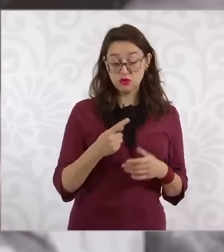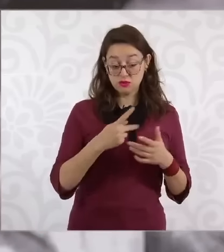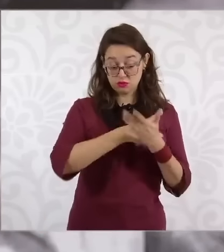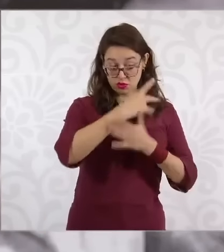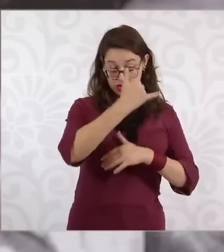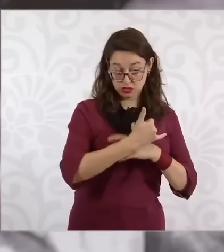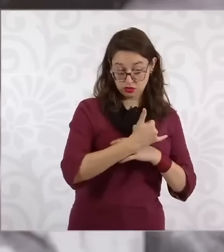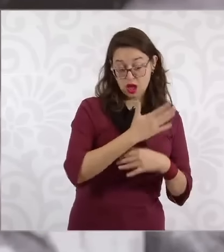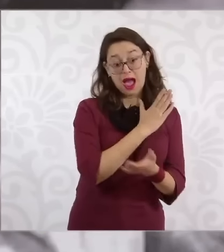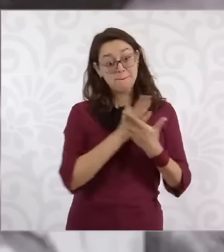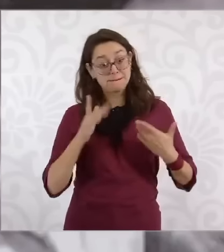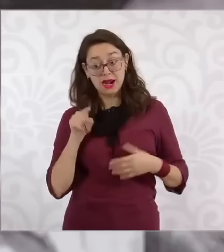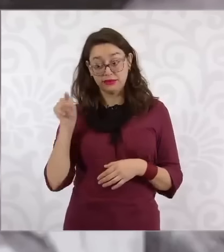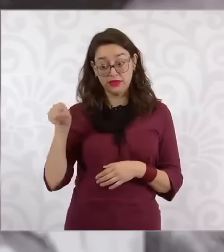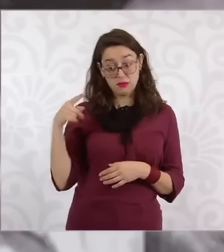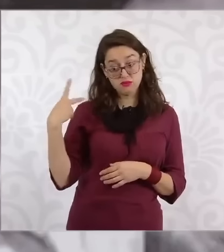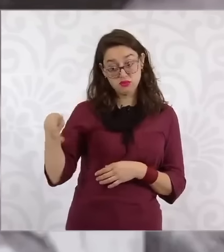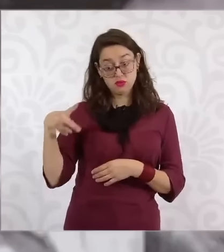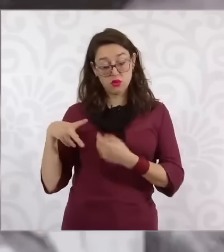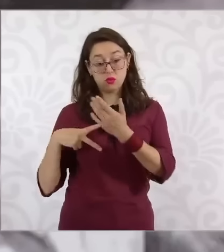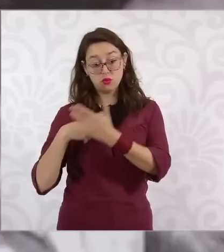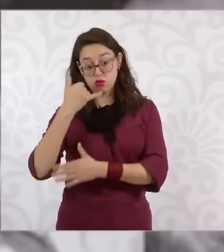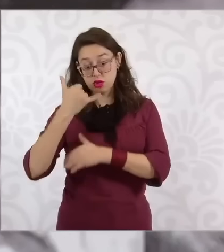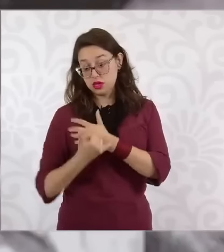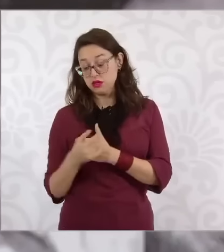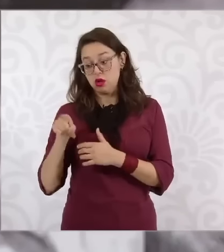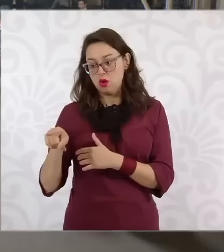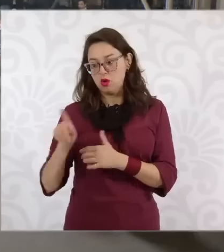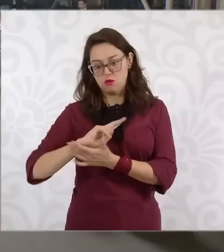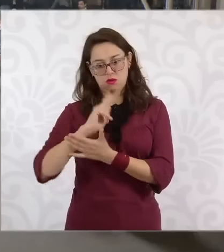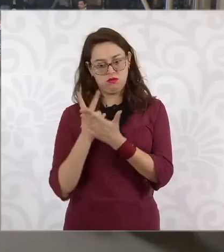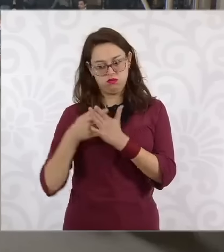de Comunicaciones y Transportes. Ellos traen un programa muy ambicioso y como pueden ver ahorita